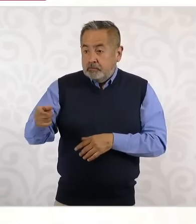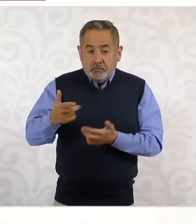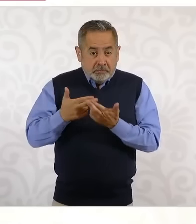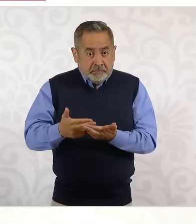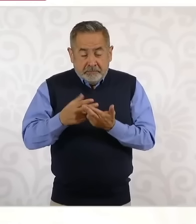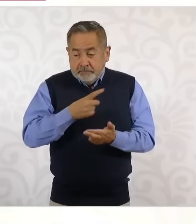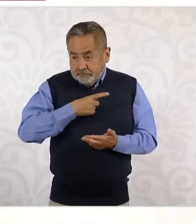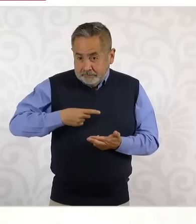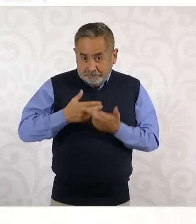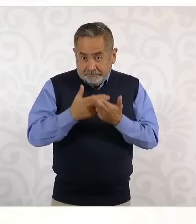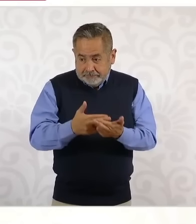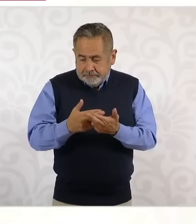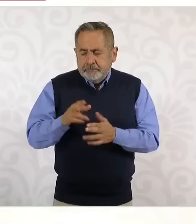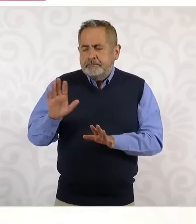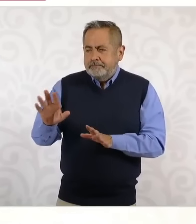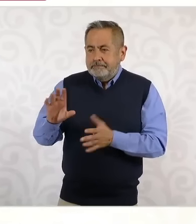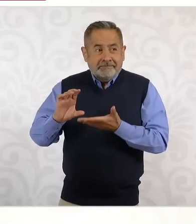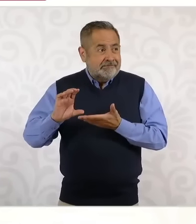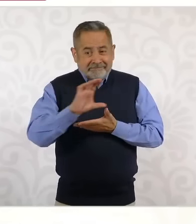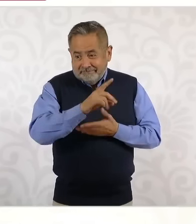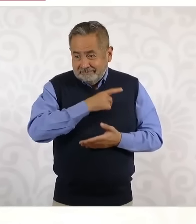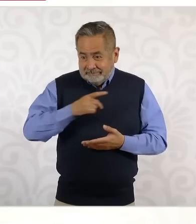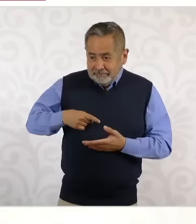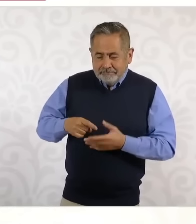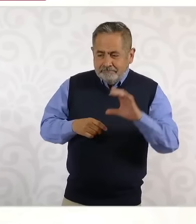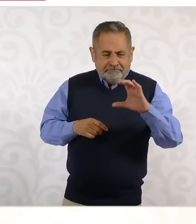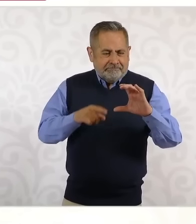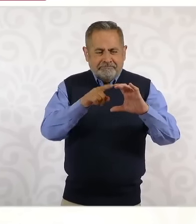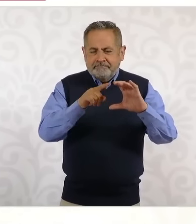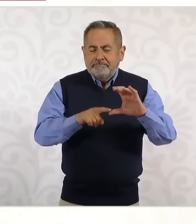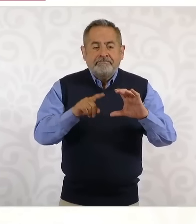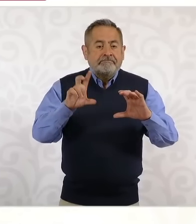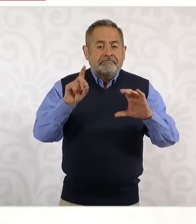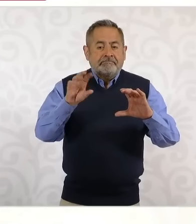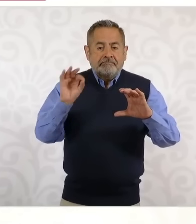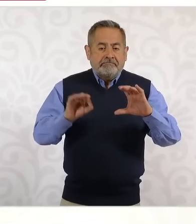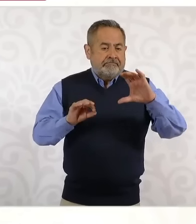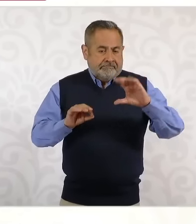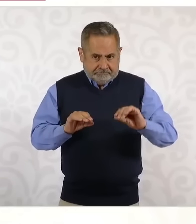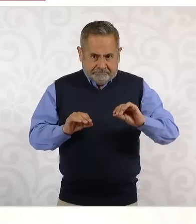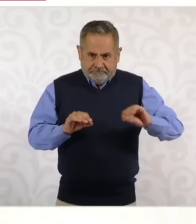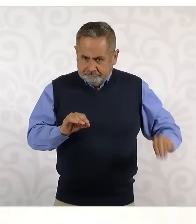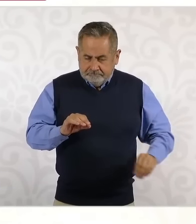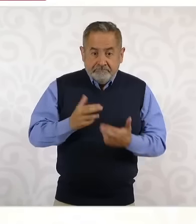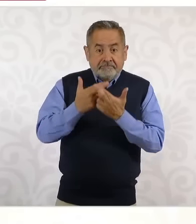se les va a descontar el 30%. Esto ya incluye capital intereses y el remanente se va a hacer en